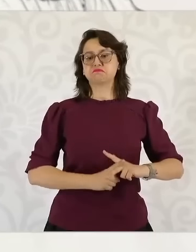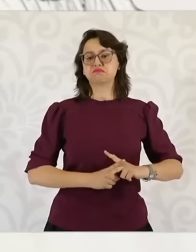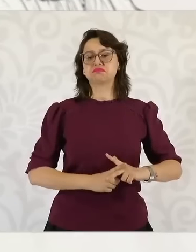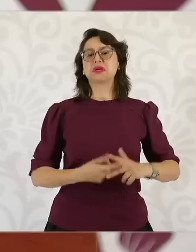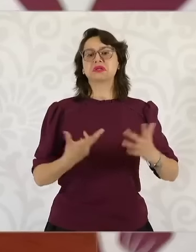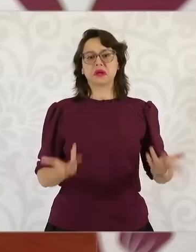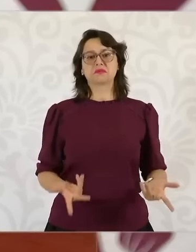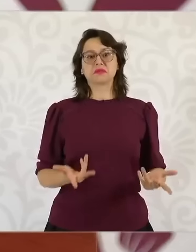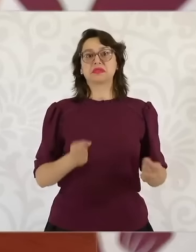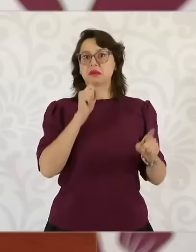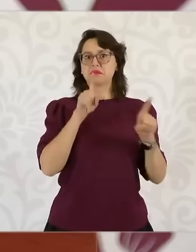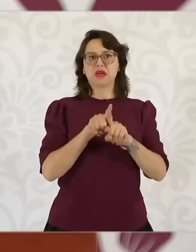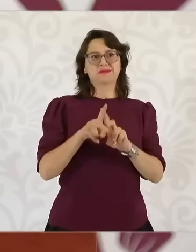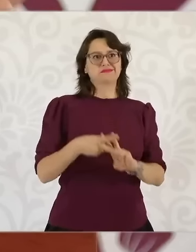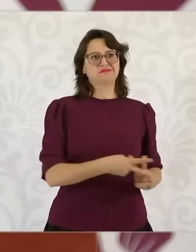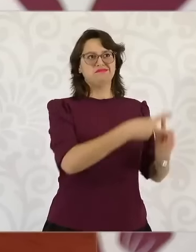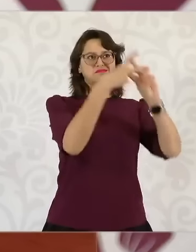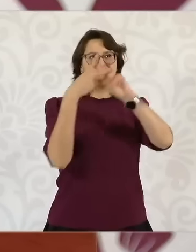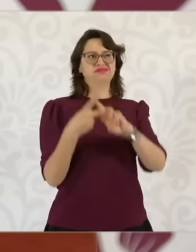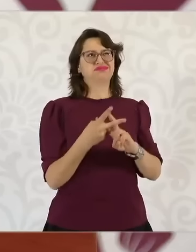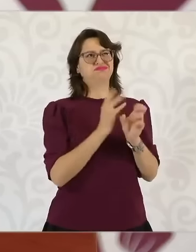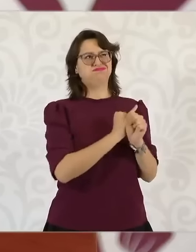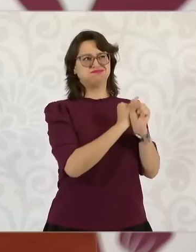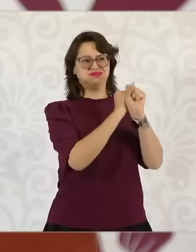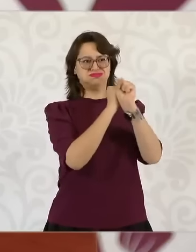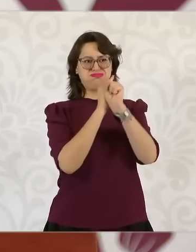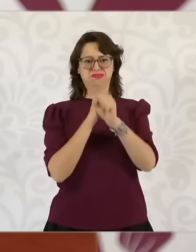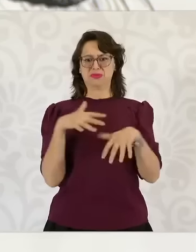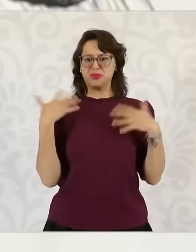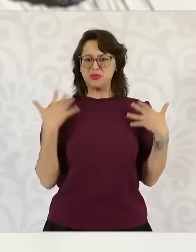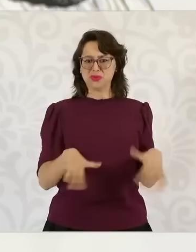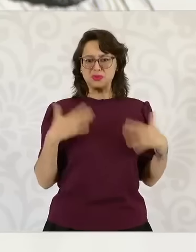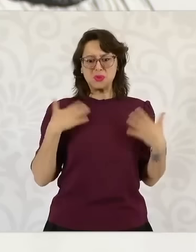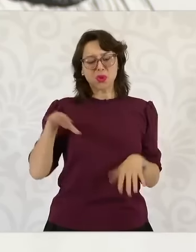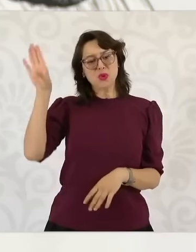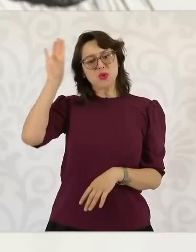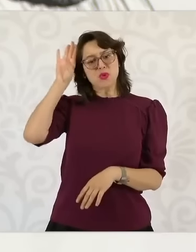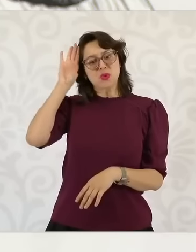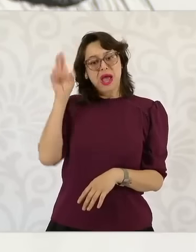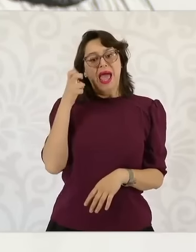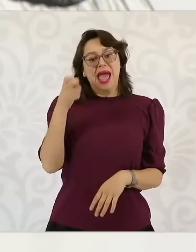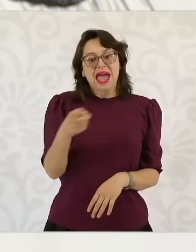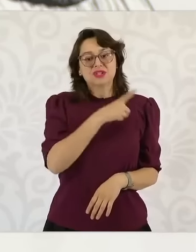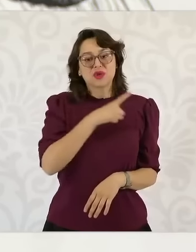de los astros de una manera extraordinaria y eso es un orgullo que nosotros tenemos y ese